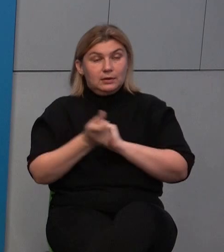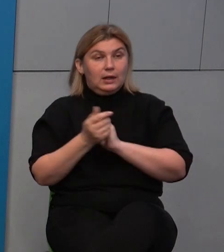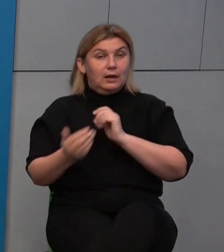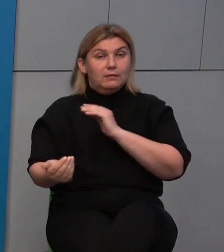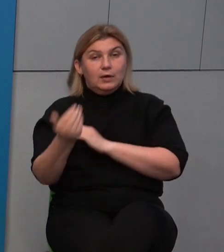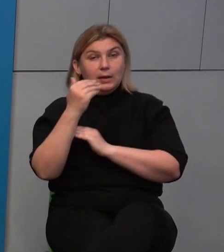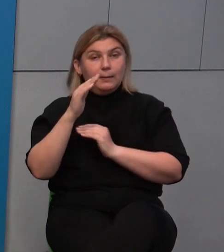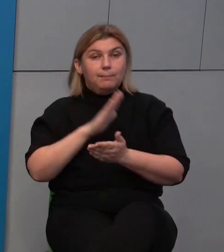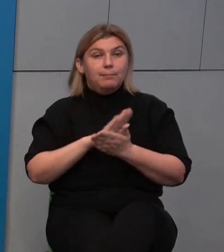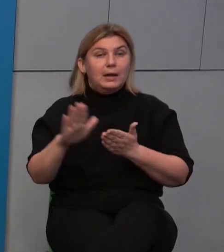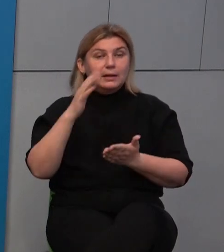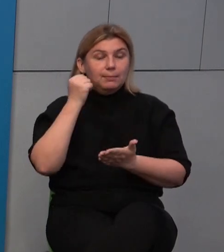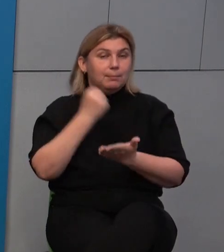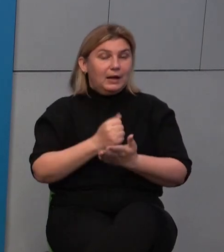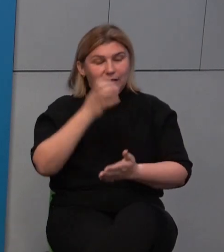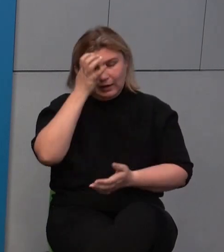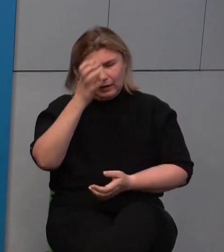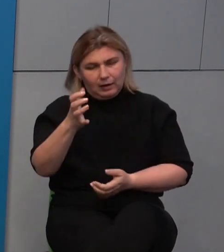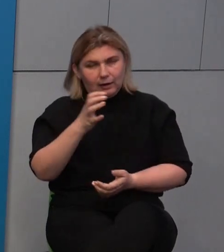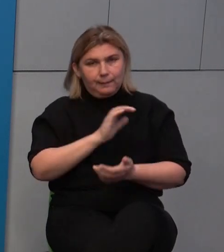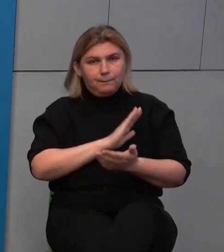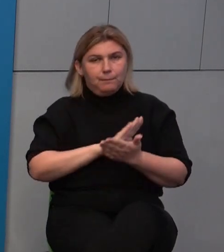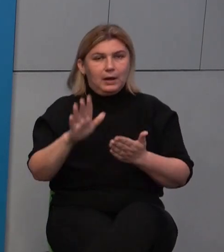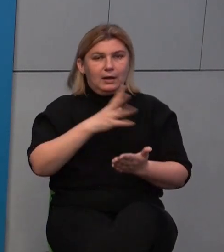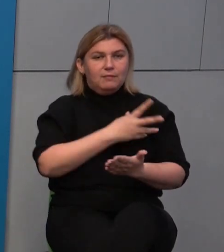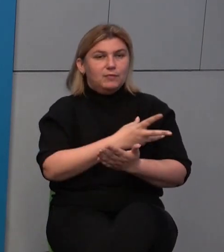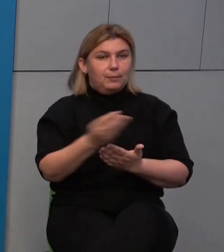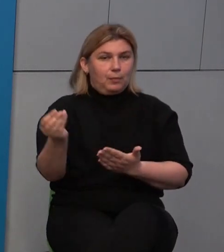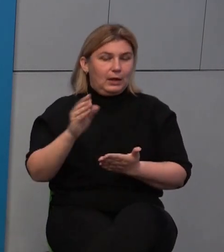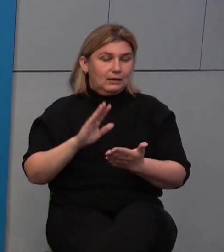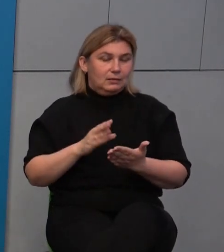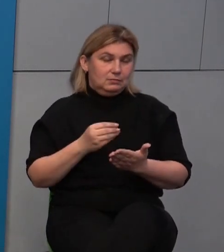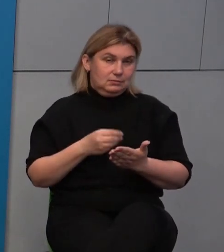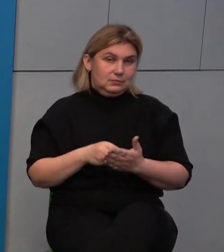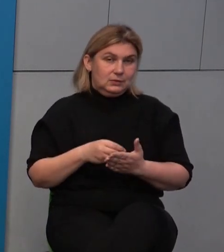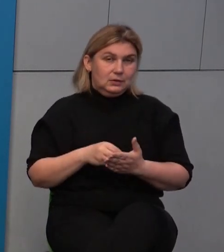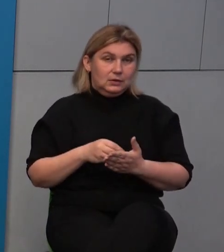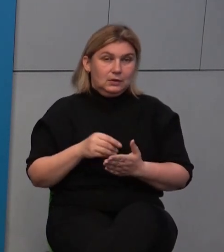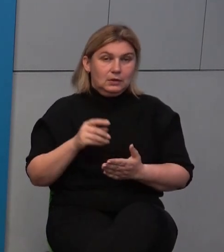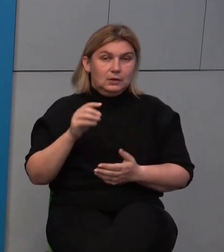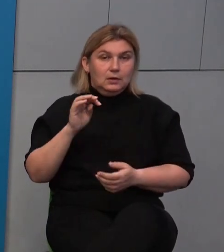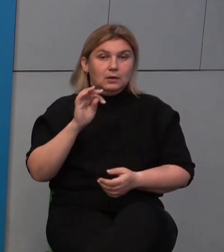bez uwzględniania praw autorskich i bez wypłacania mu honorariów. Więc oni naprawdę swoje przeżyli.